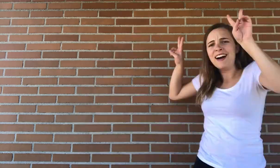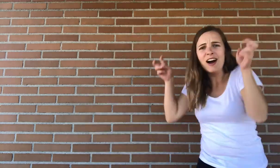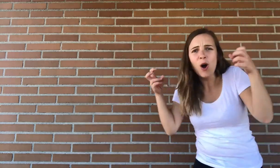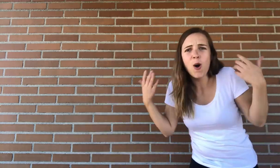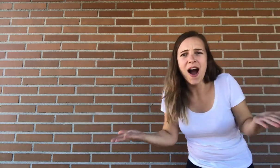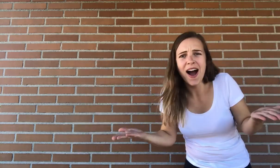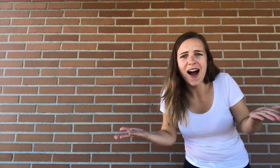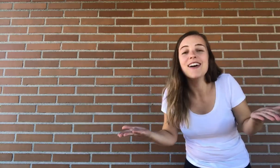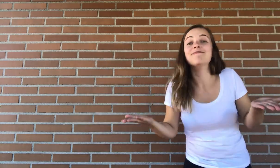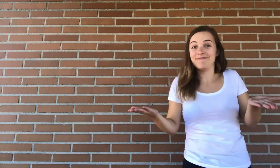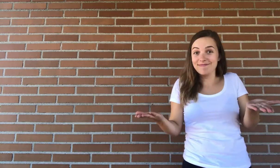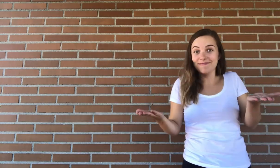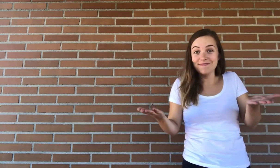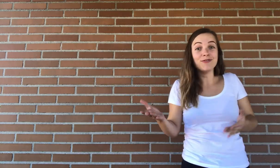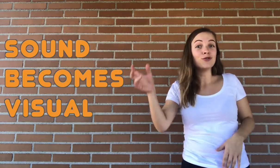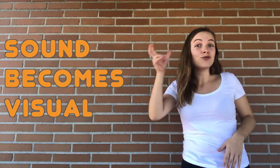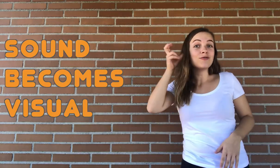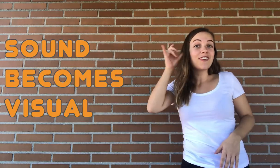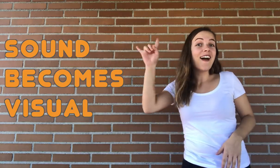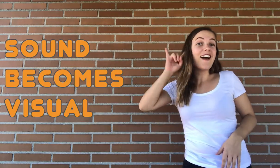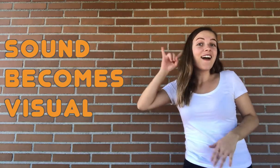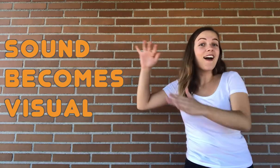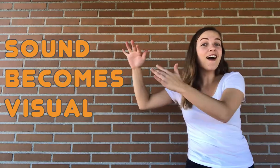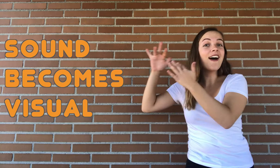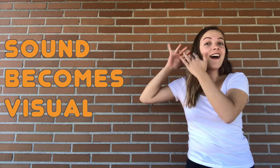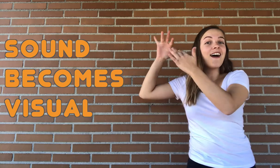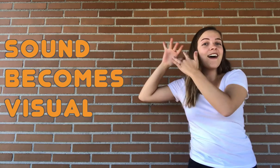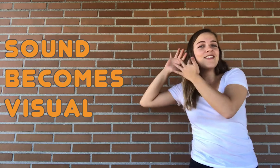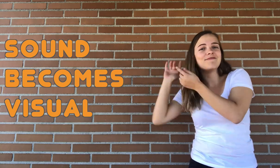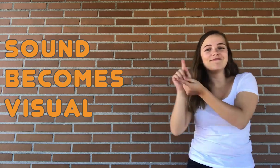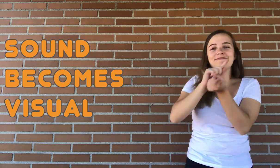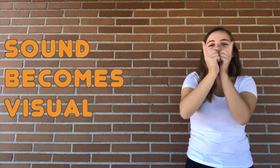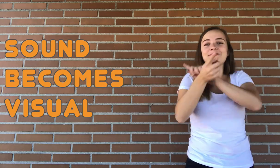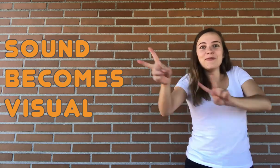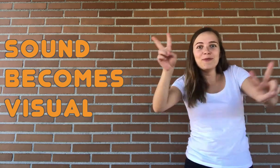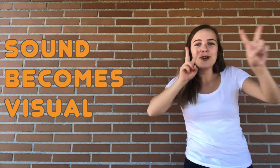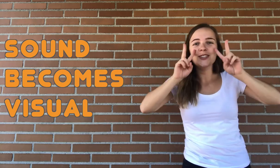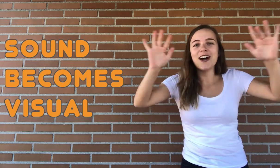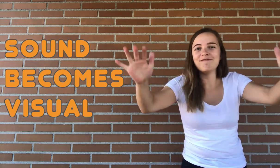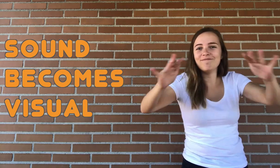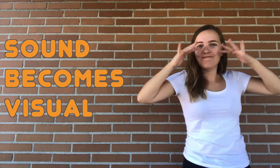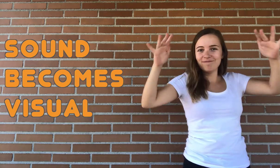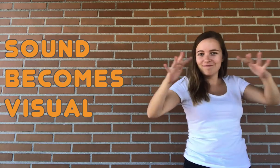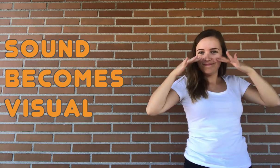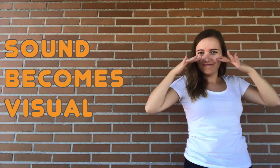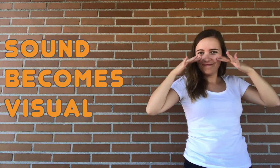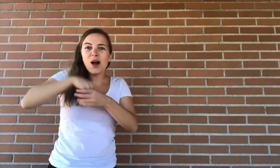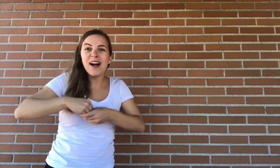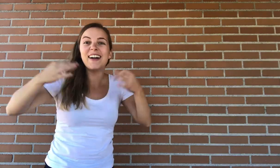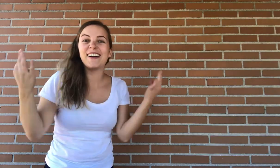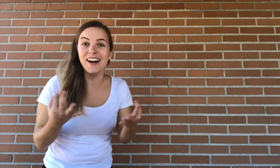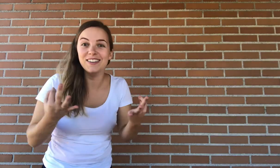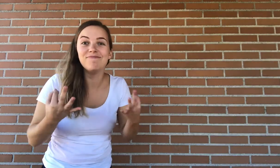¿Cuál es el tema? "Sound becomes visual" ¿Qué incluye?